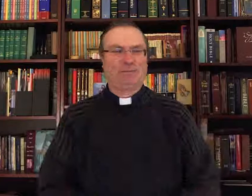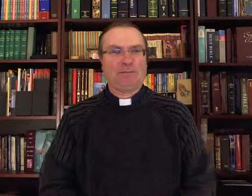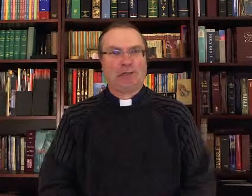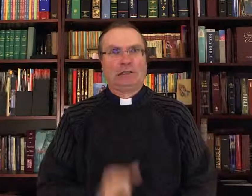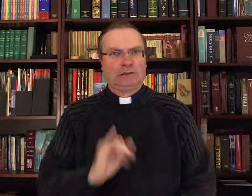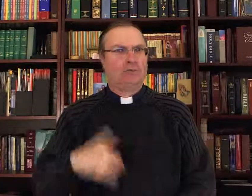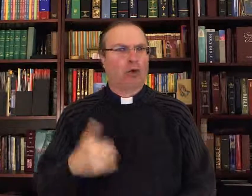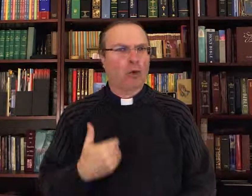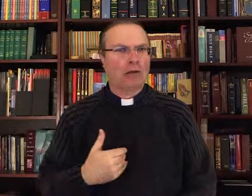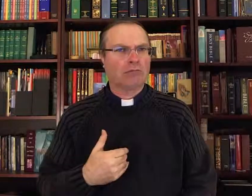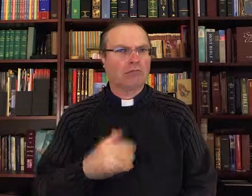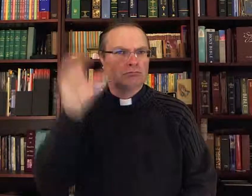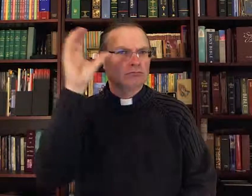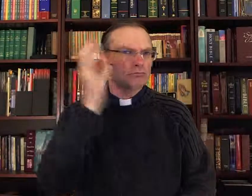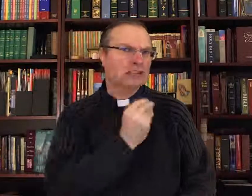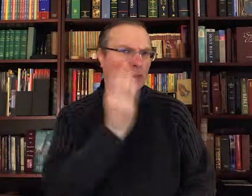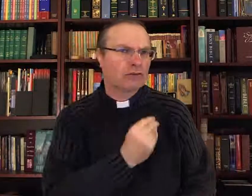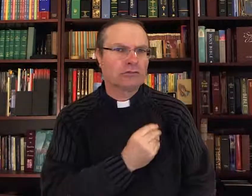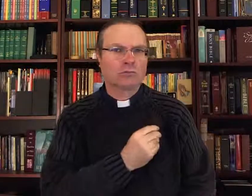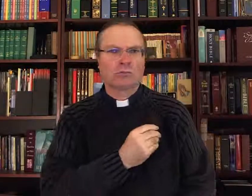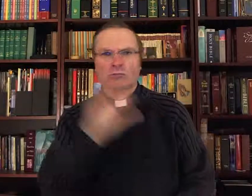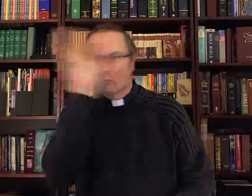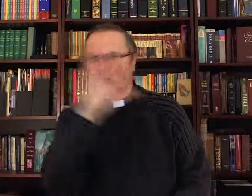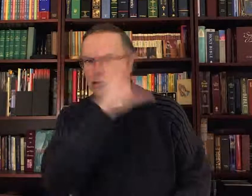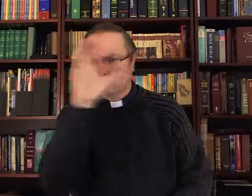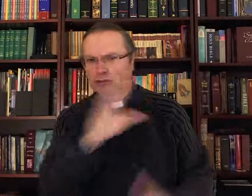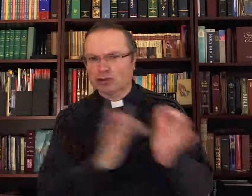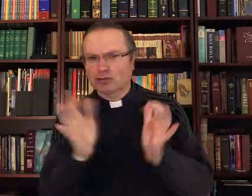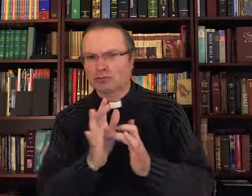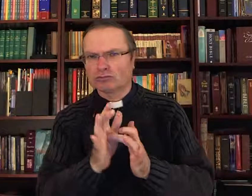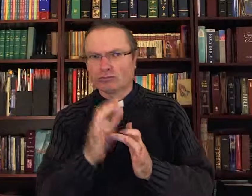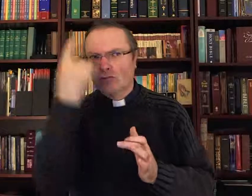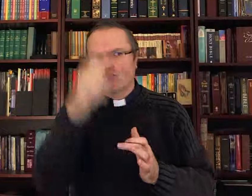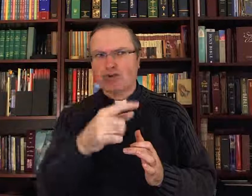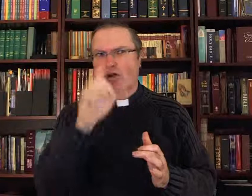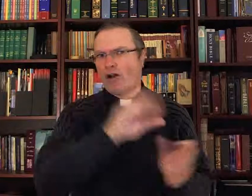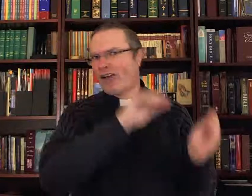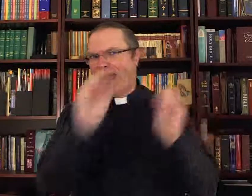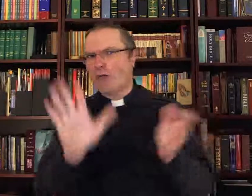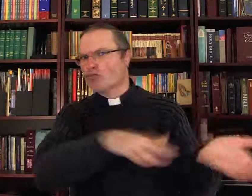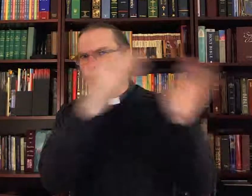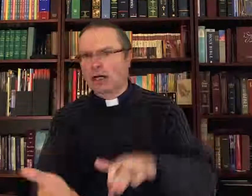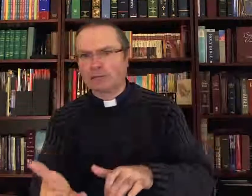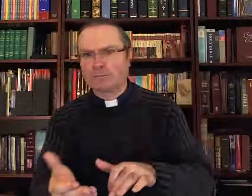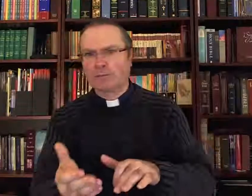C'est pourquoi les Juifs cherchaient Jésus, pour le faire mourir,